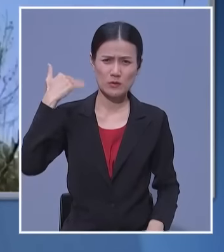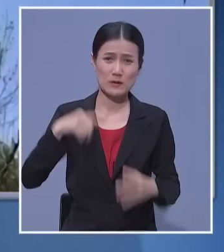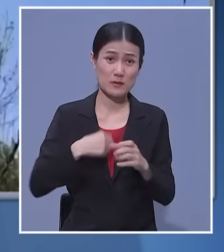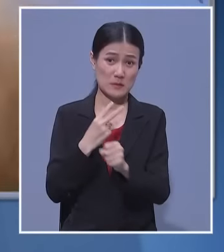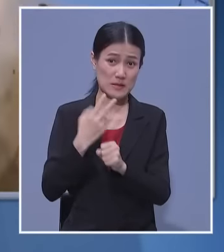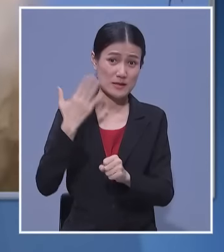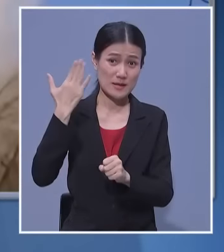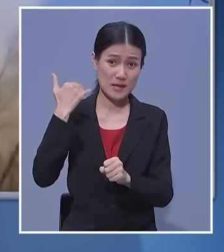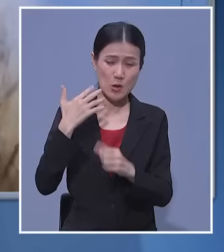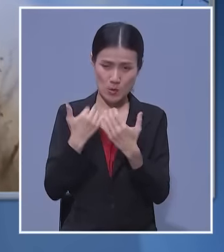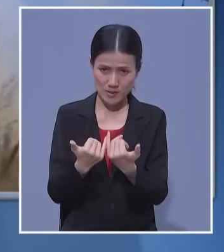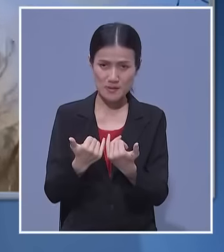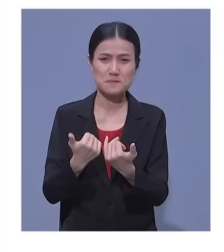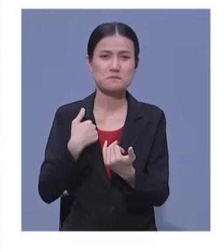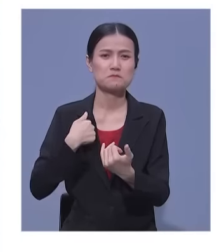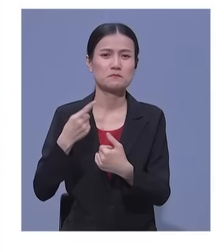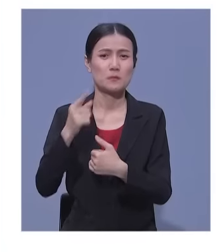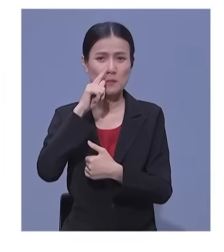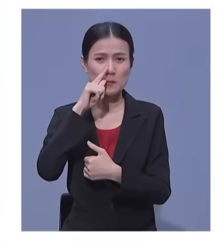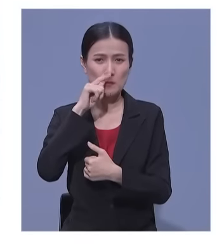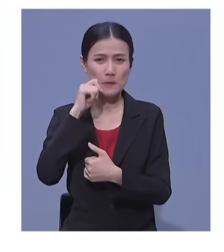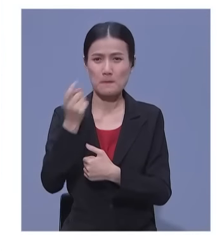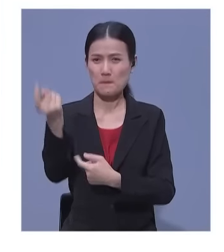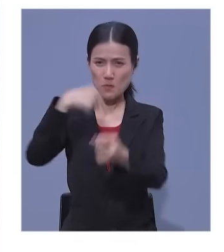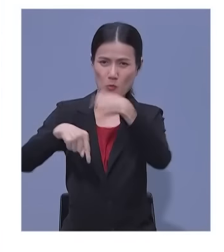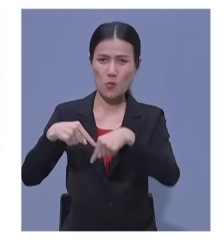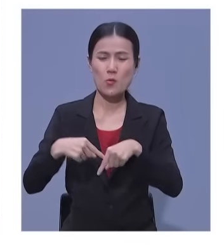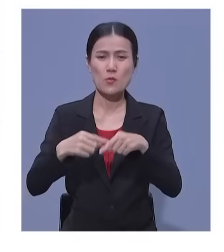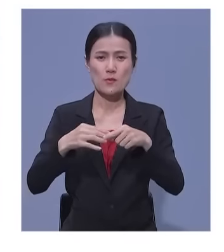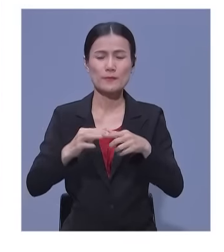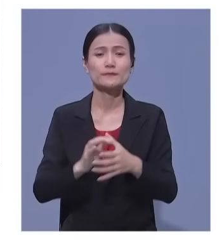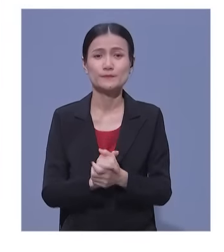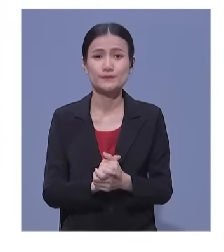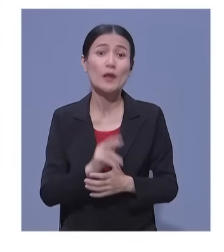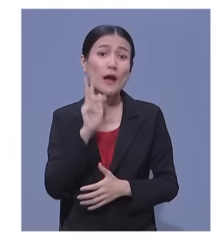ปีที่แล้ว ค่ะสำนักข่าวรอยเตอร์รายงานอ้างอิงสำนัก